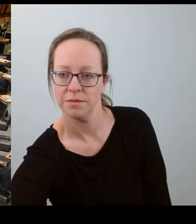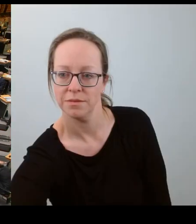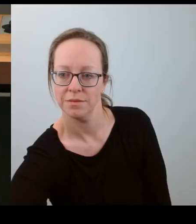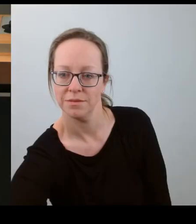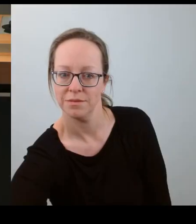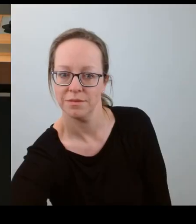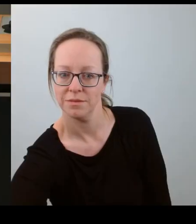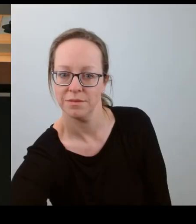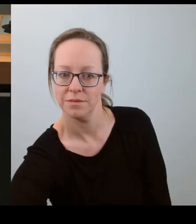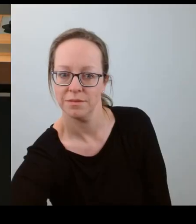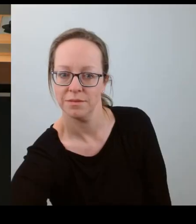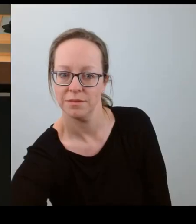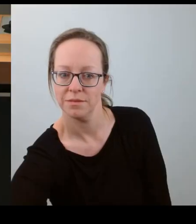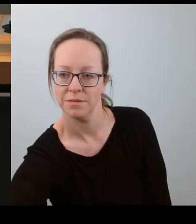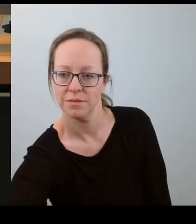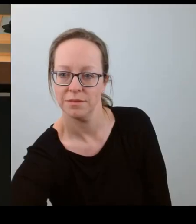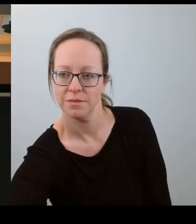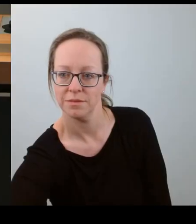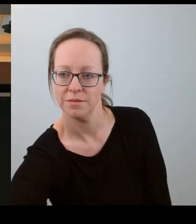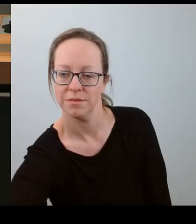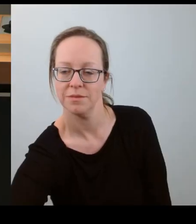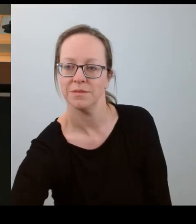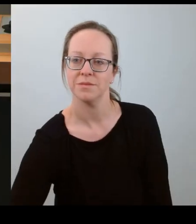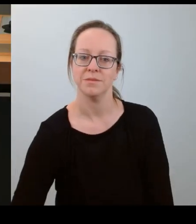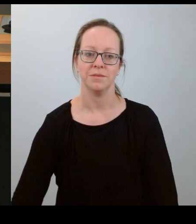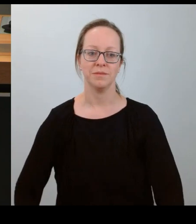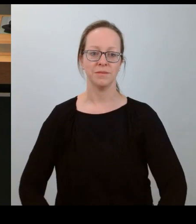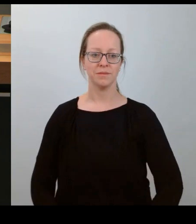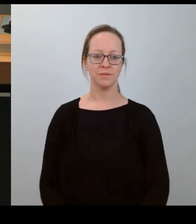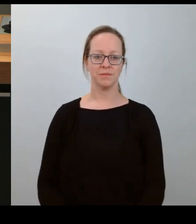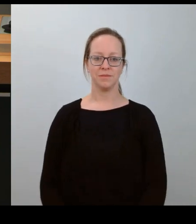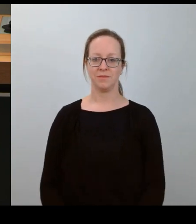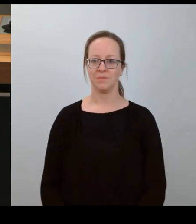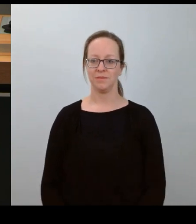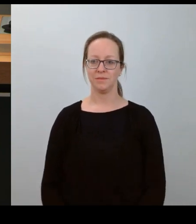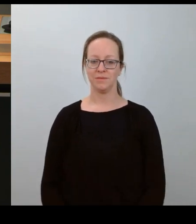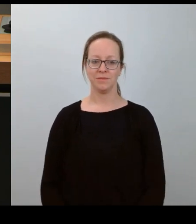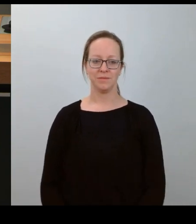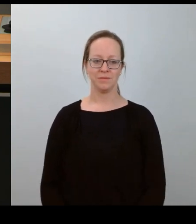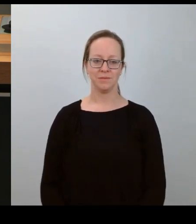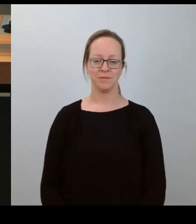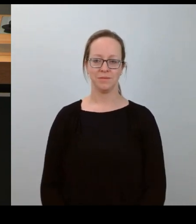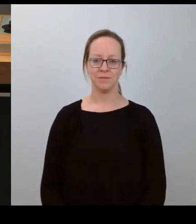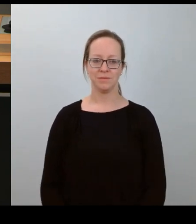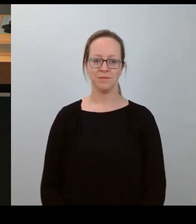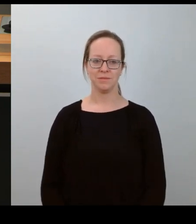in Berlin sehr wichtig, und wir sind bereit mit einem Landesgesetz die Kleingarten in Berlin zu sichern, ihnen einen